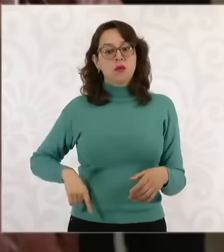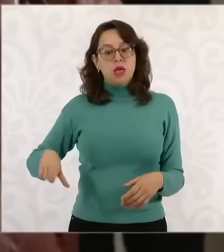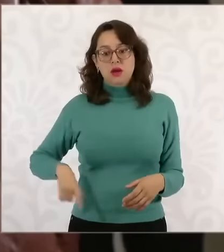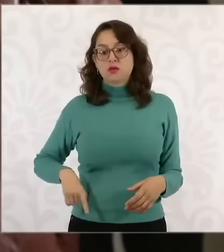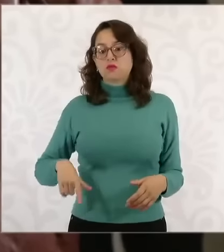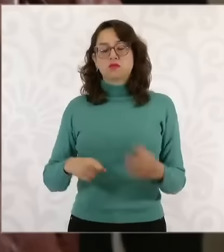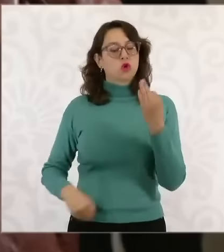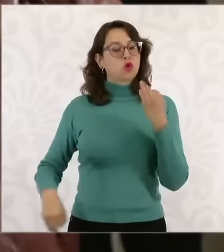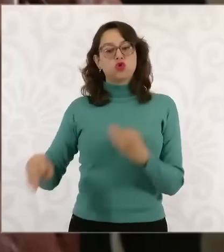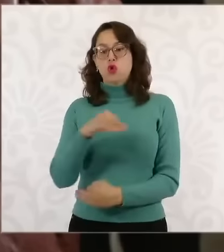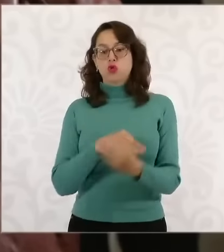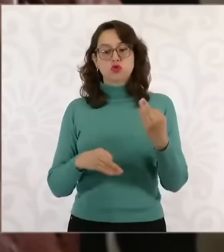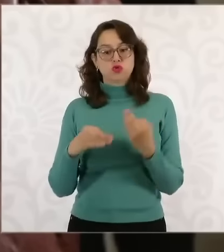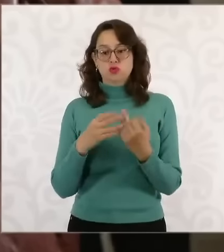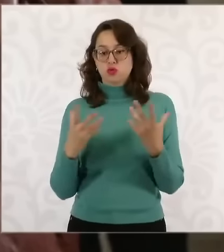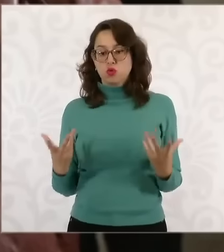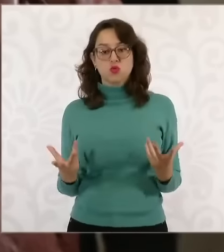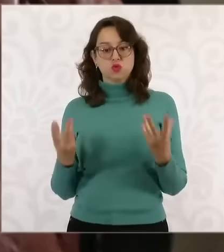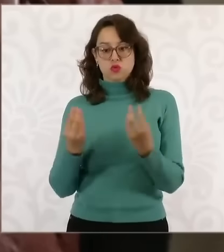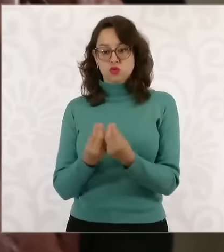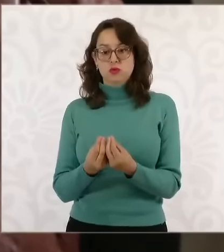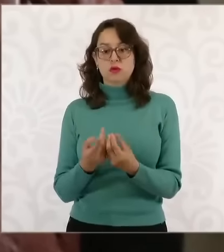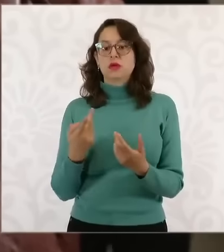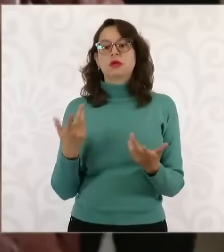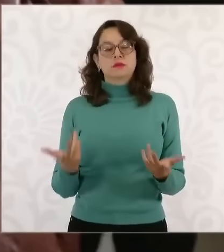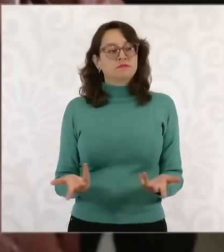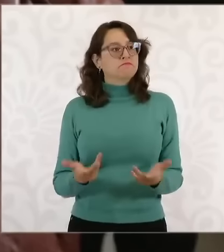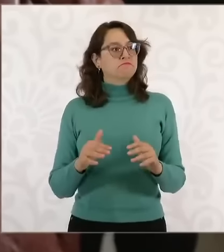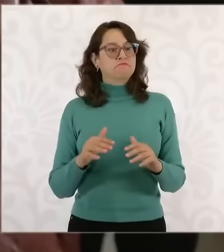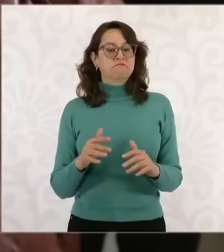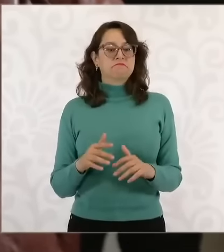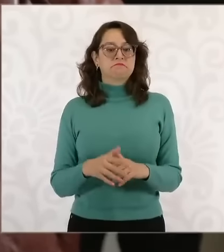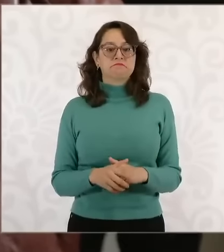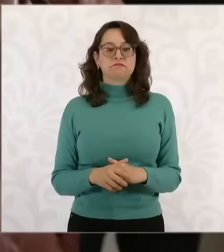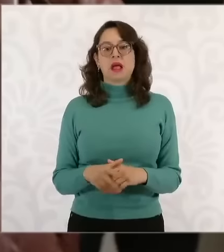más cercanos, vamos a ponerlo así, porque todos tienen un nivel importante para no menospreciar a